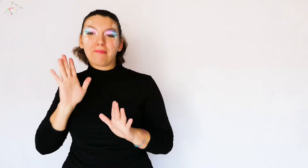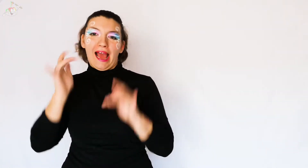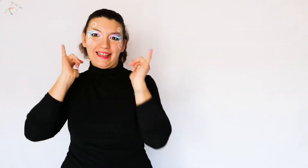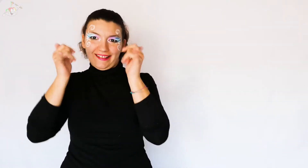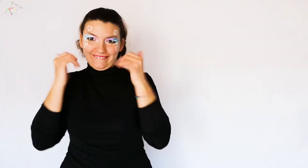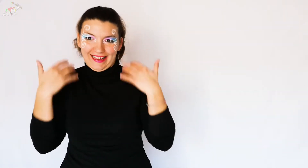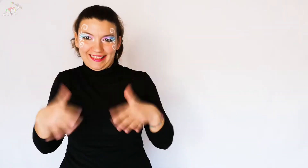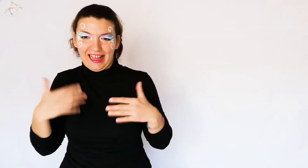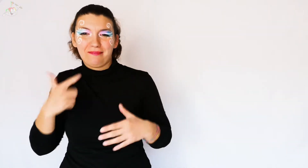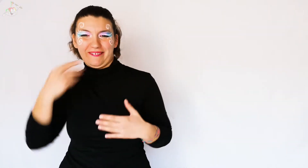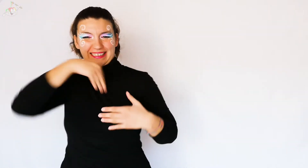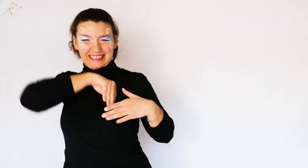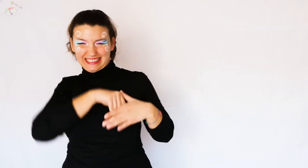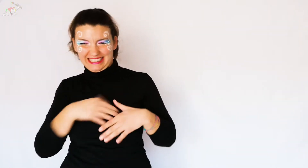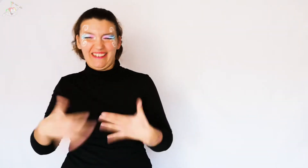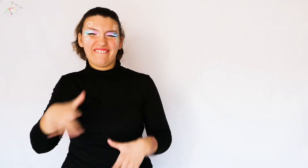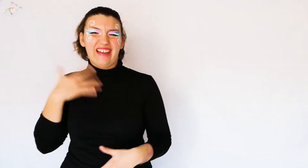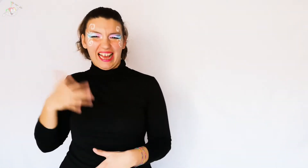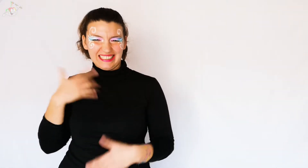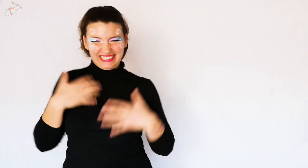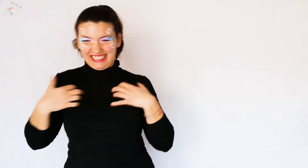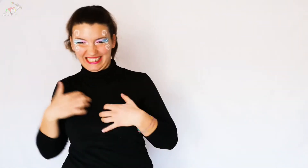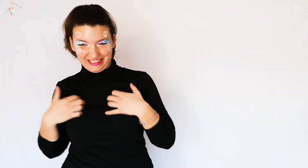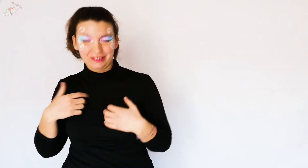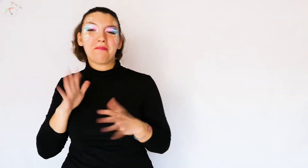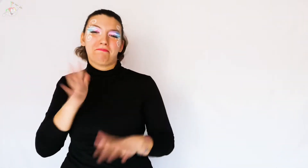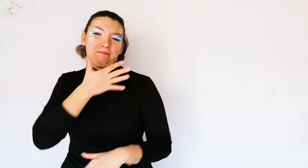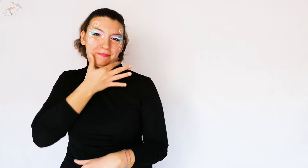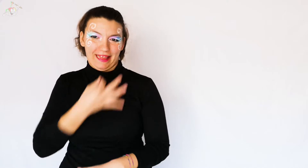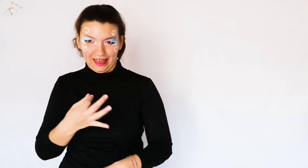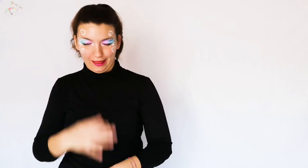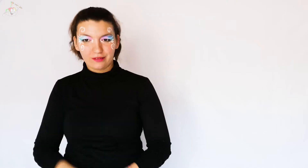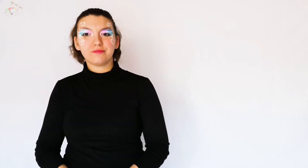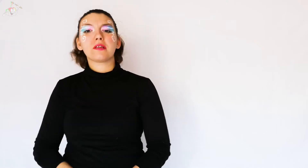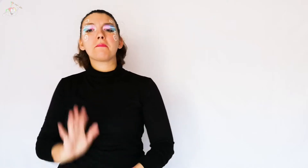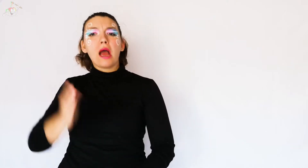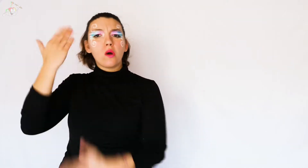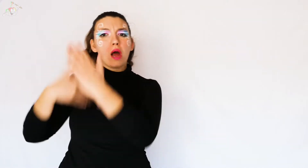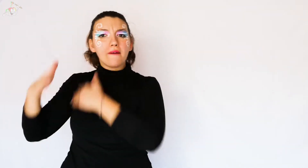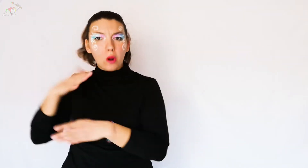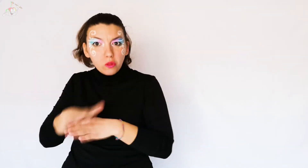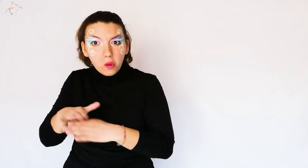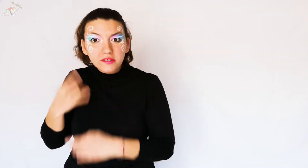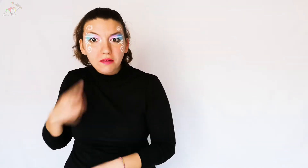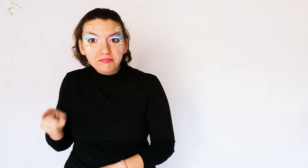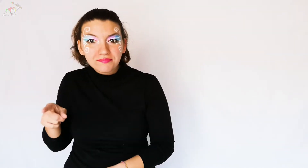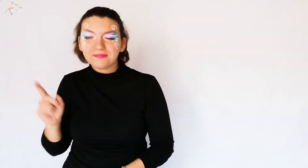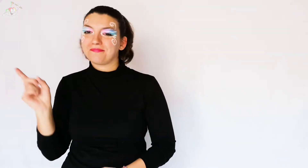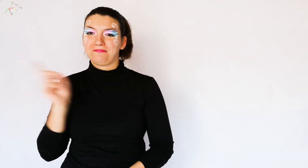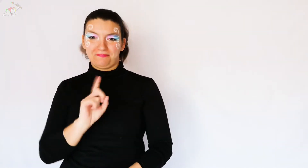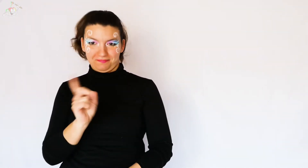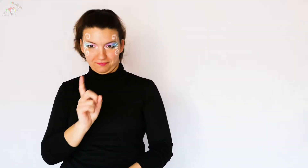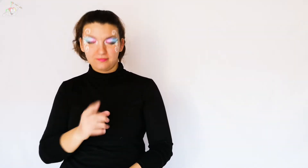E' divertente quando si infilano dentro i vestiti e danno fastidio, ma è bello. Però una volta non si usavano così.